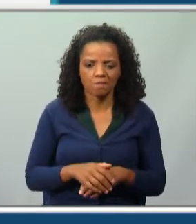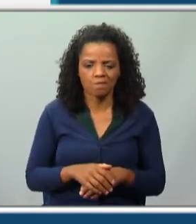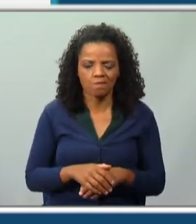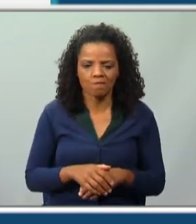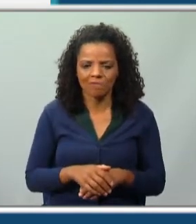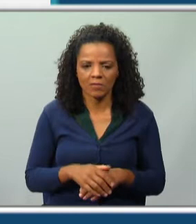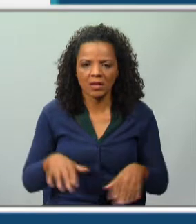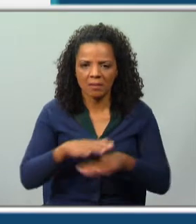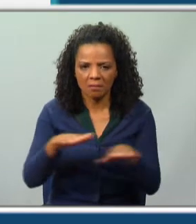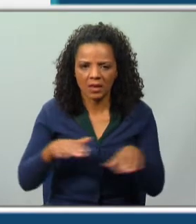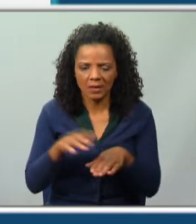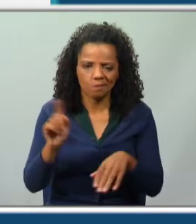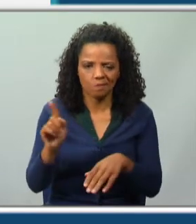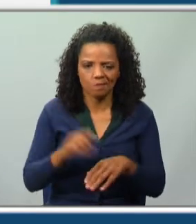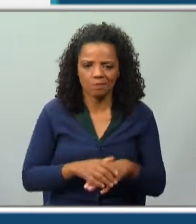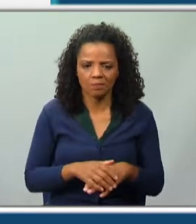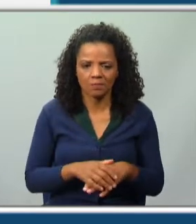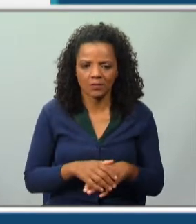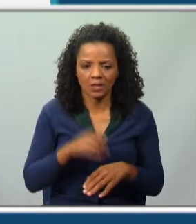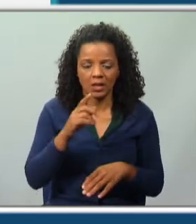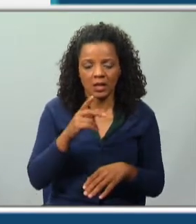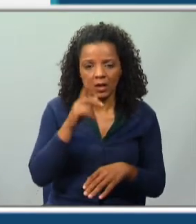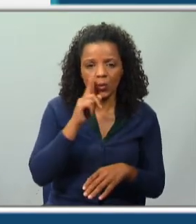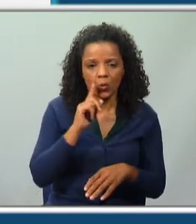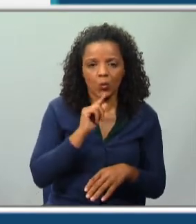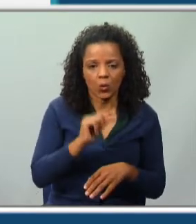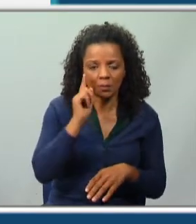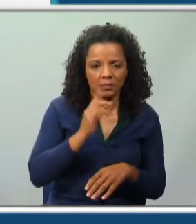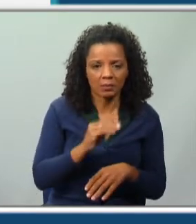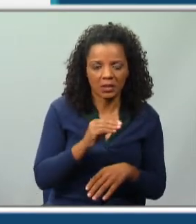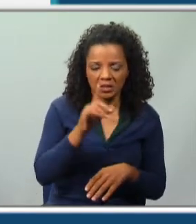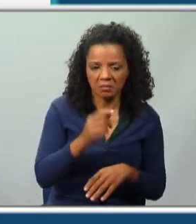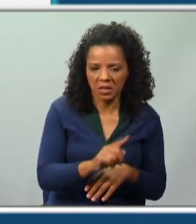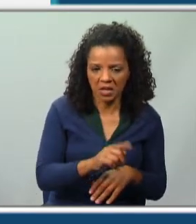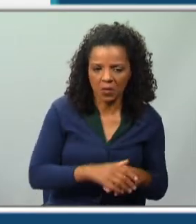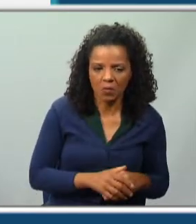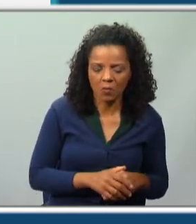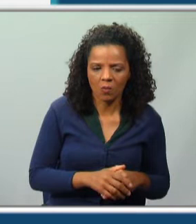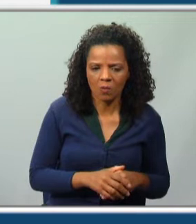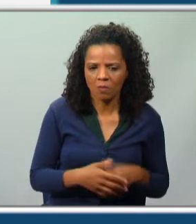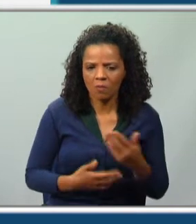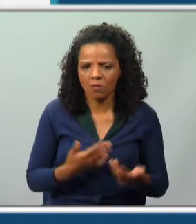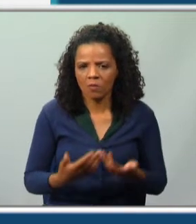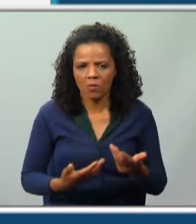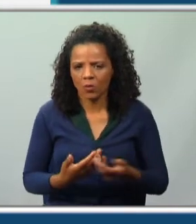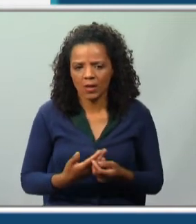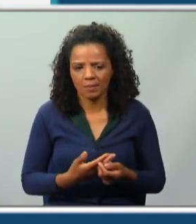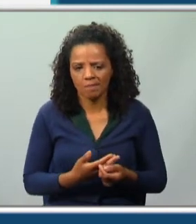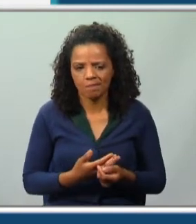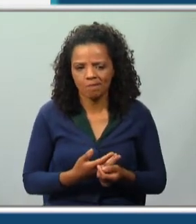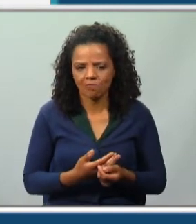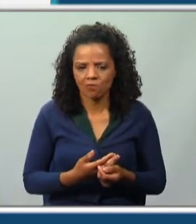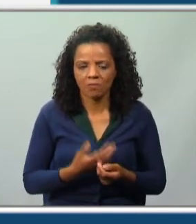praia também não atuais da menina não pode não deve ser Qual é que será um eu 海灘也不是女孩的潮流可能不是 我會是什麼